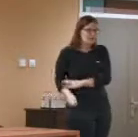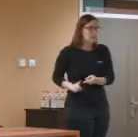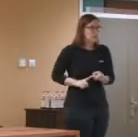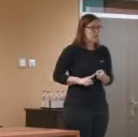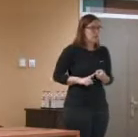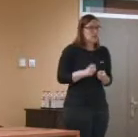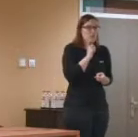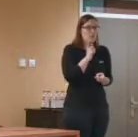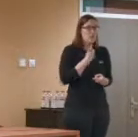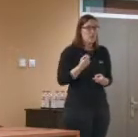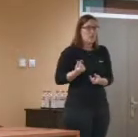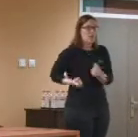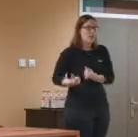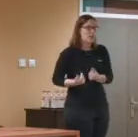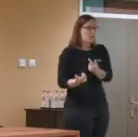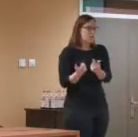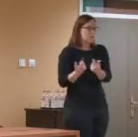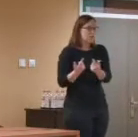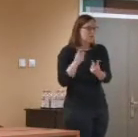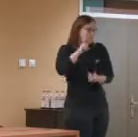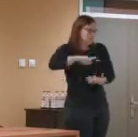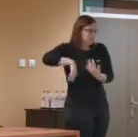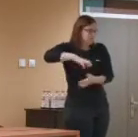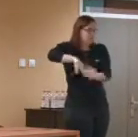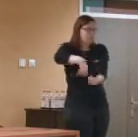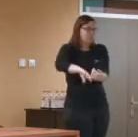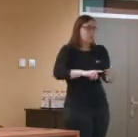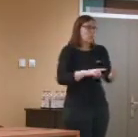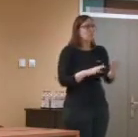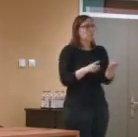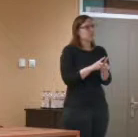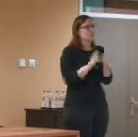se estaba cometiendo irrregularidades. El principal era Canal 9, pero